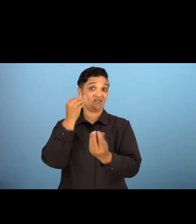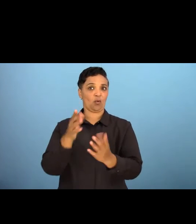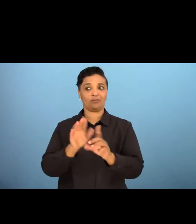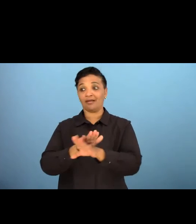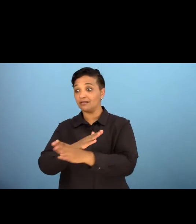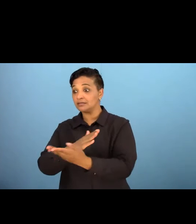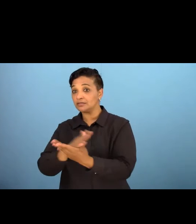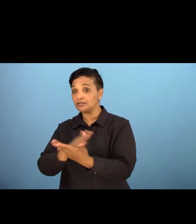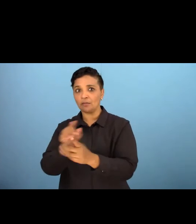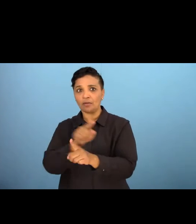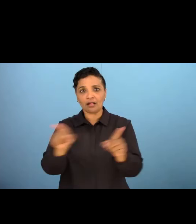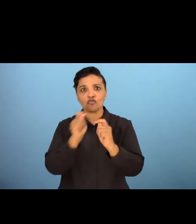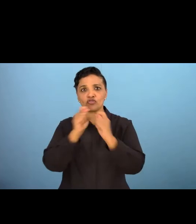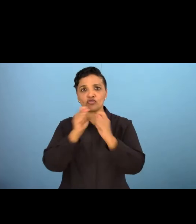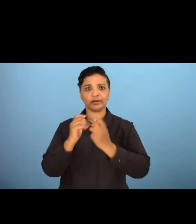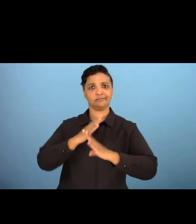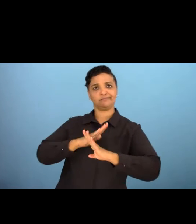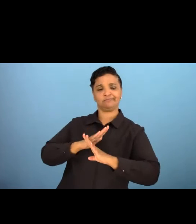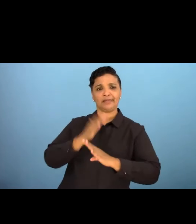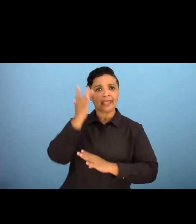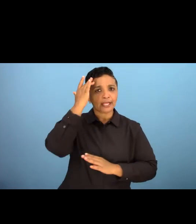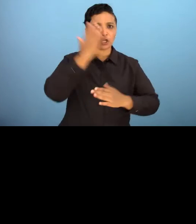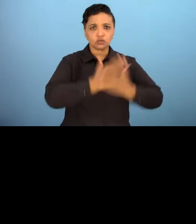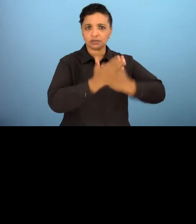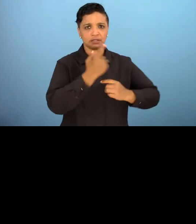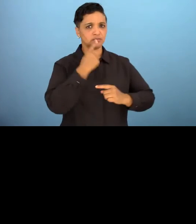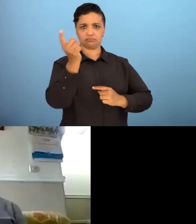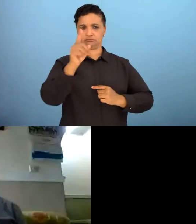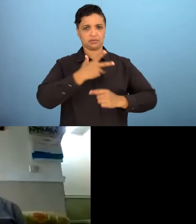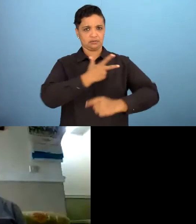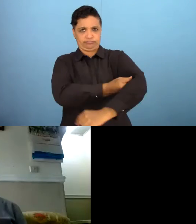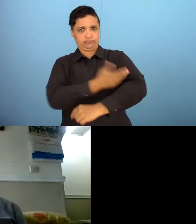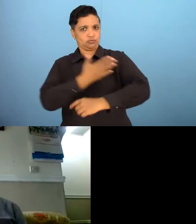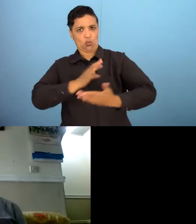y realmente toca un punto interesante sobre cómo algunos de sus